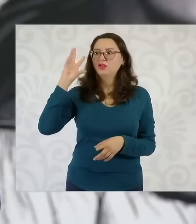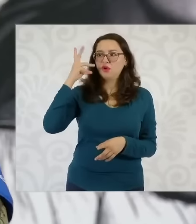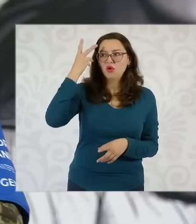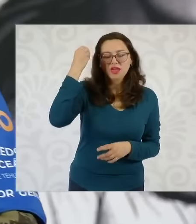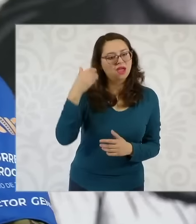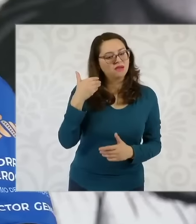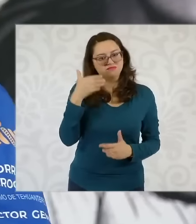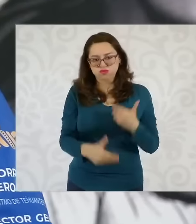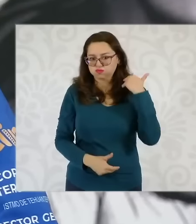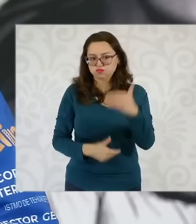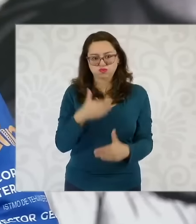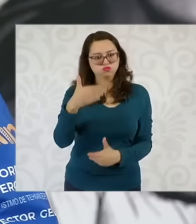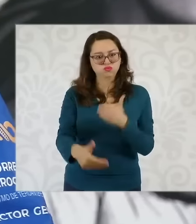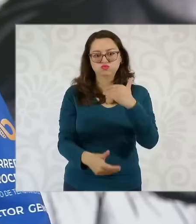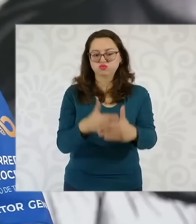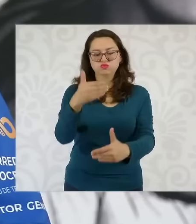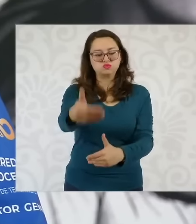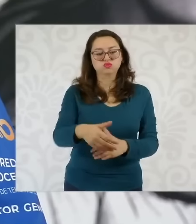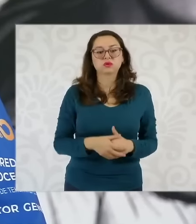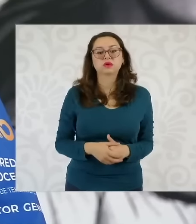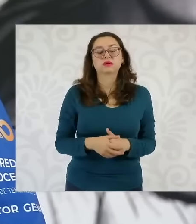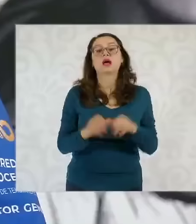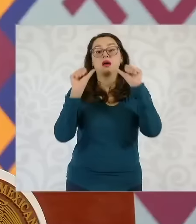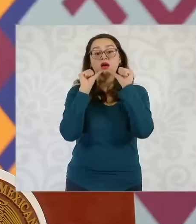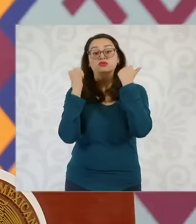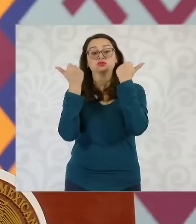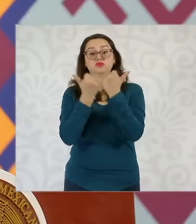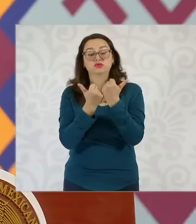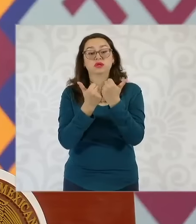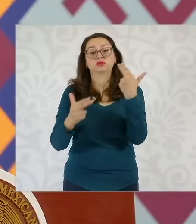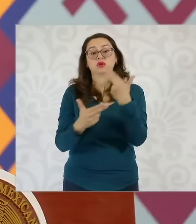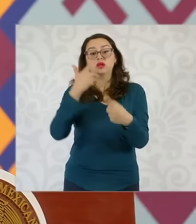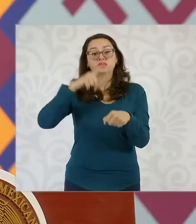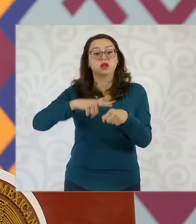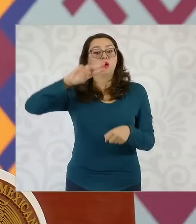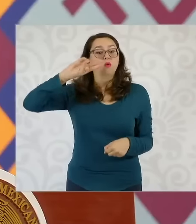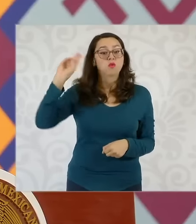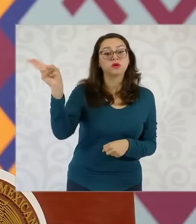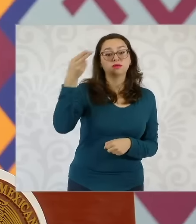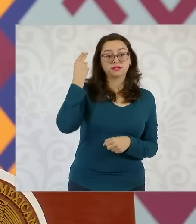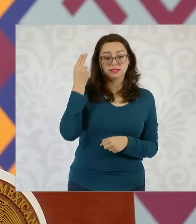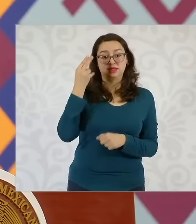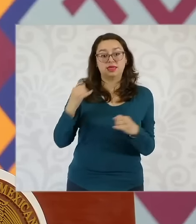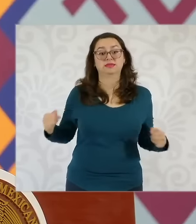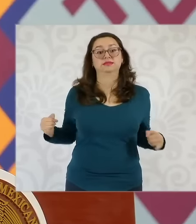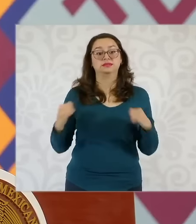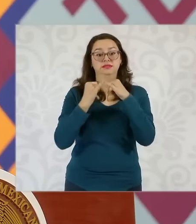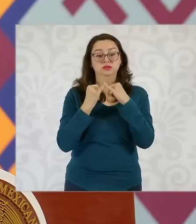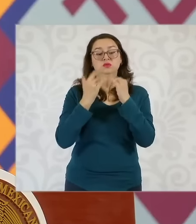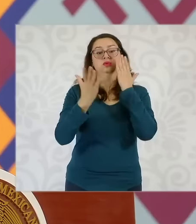se trabaja con la Asociación Nacional de Universidades y e Institutos de Educación Superior